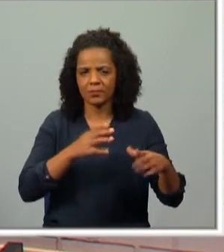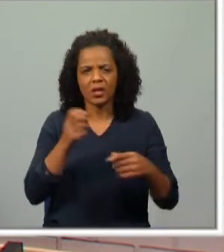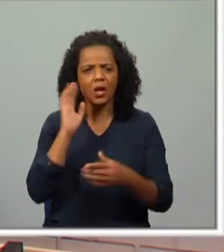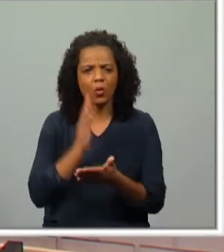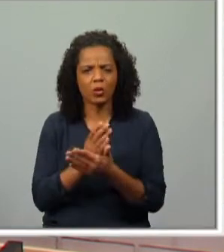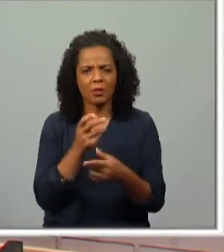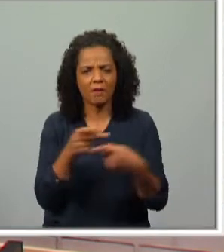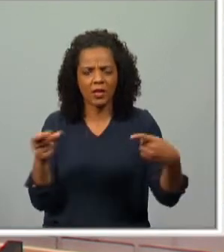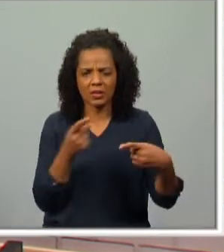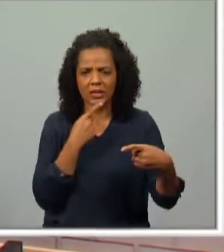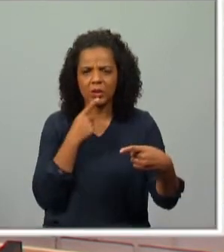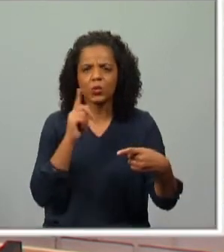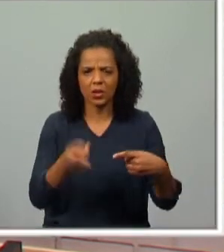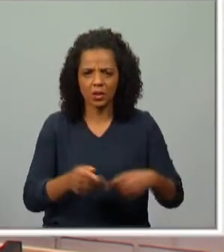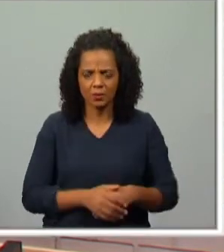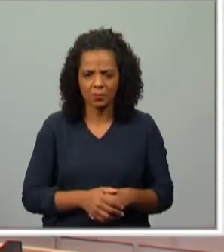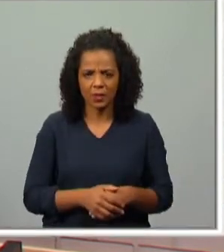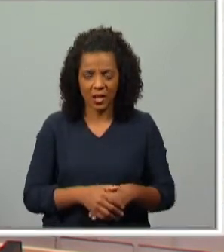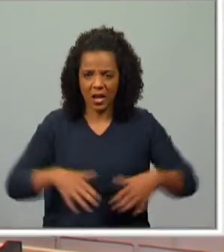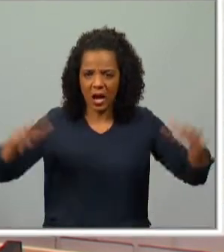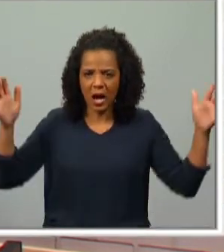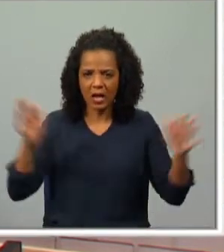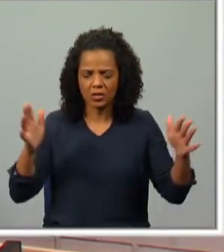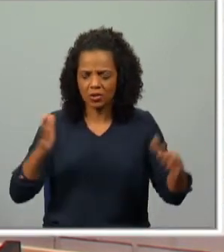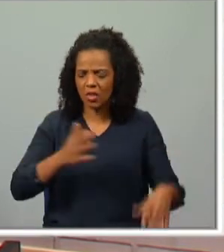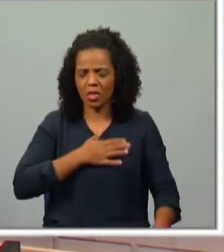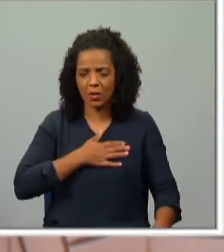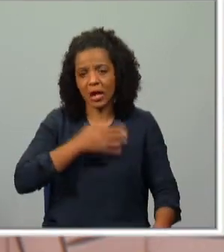significa o quê as asas negaram se é como se as asas estivessem vontade 意思是翅膀否認了，如果是的話好像翅膀願意